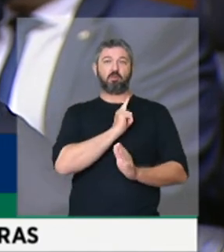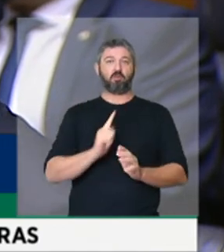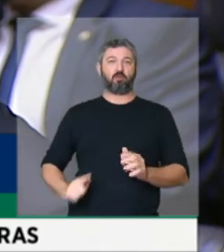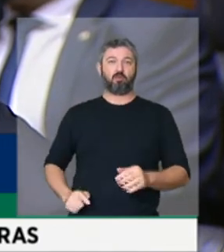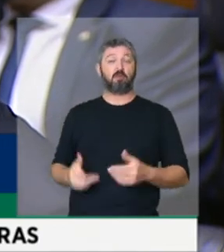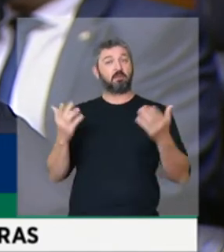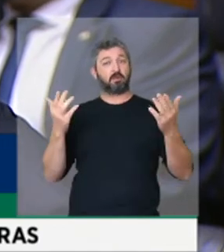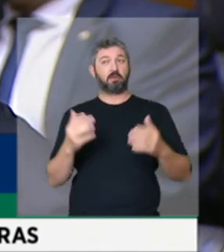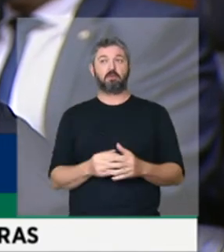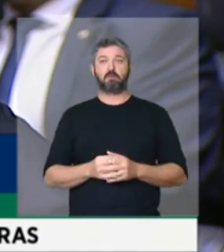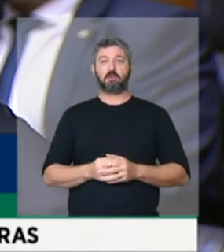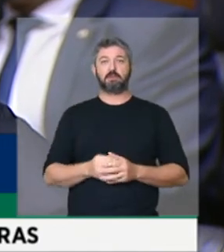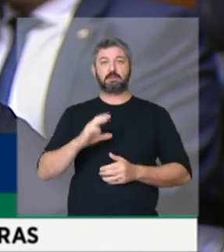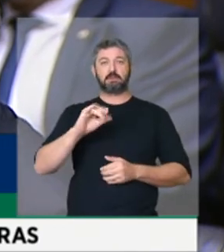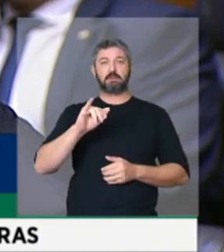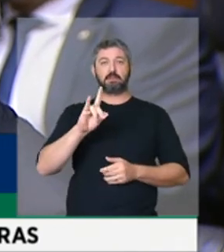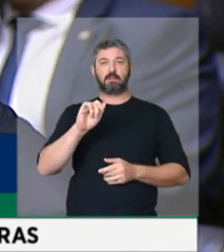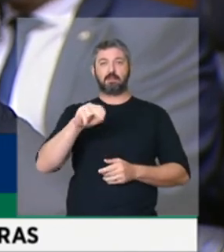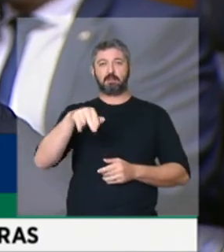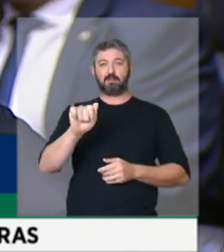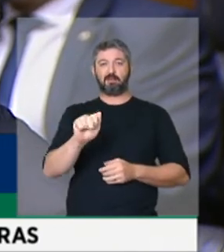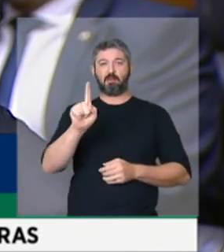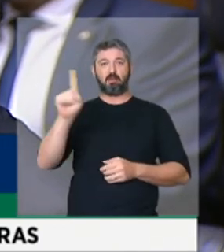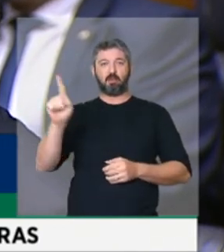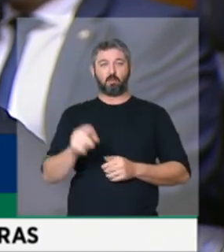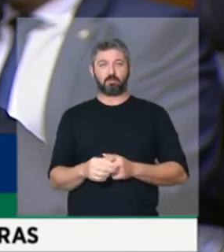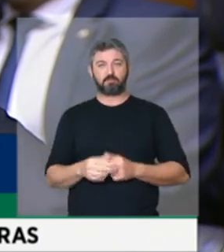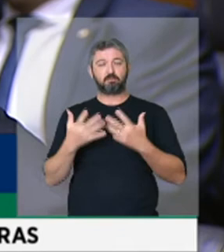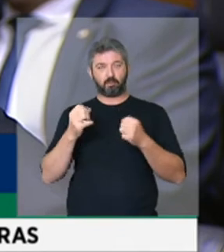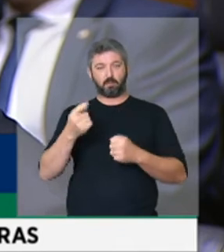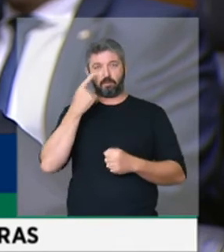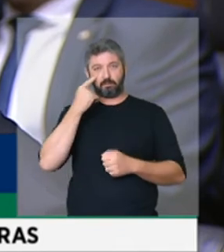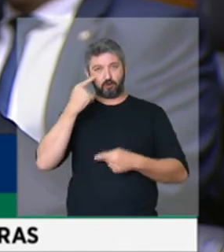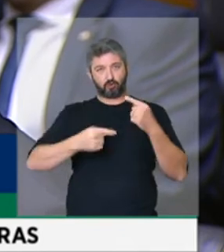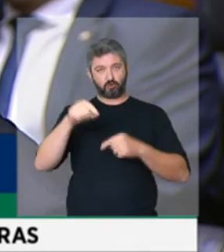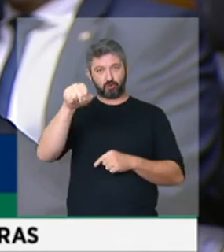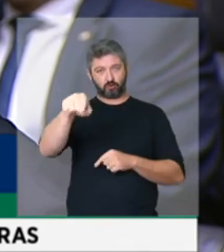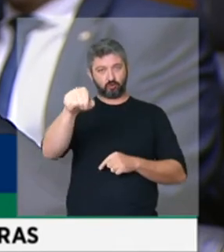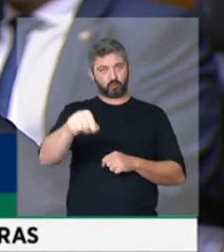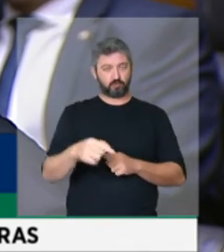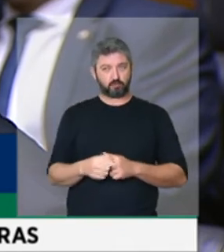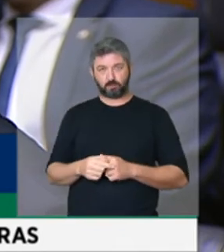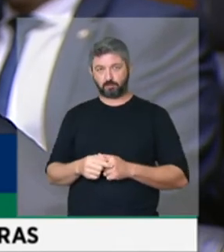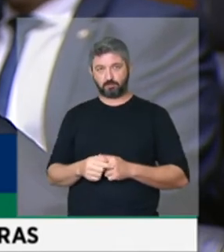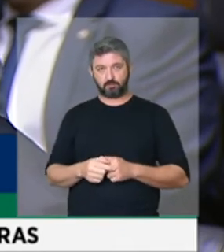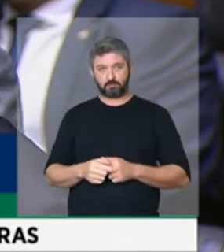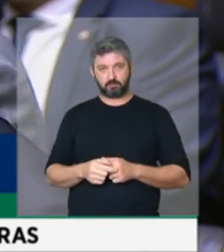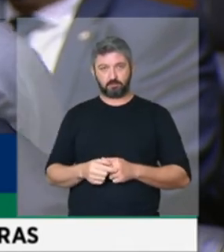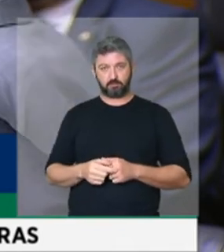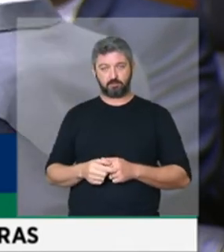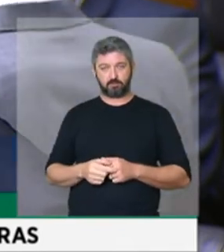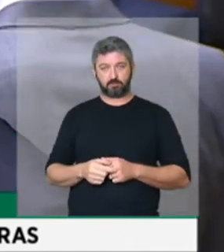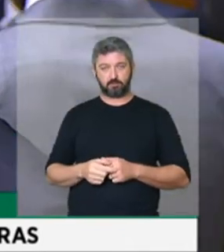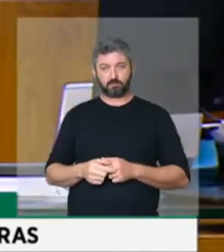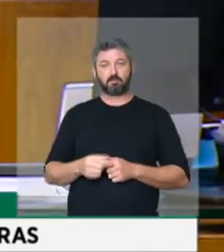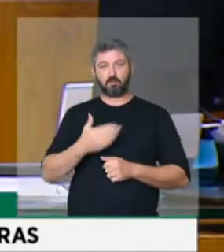QUE HOJE DETEM O GOVERNO. POR ISSO CIDADANIA ORIENTA VOTO NÃO. VAMOS ENFRENTAR ESSA MATÉRIA E FAZER O BRASIL SE DESENVOLVER.